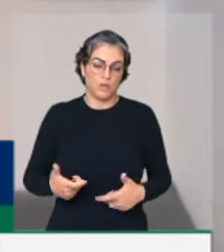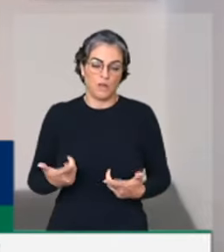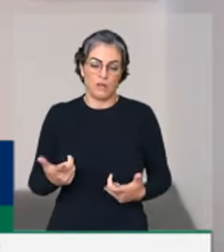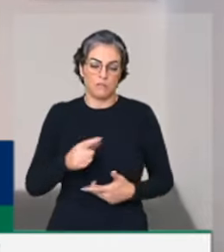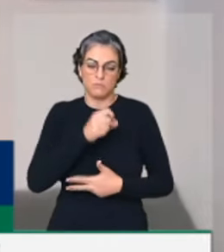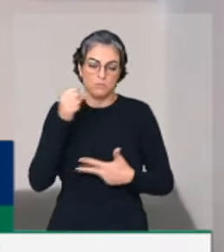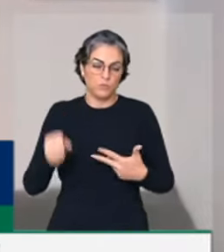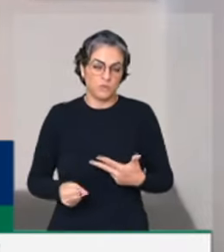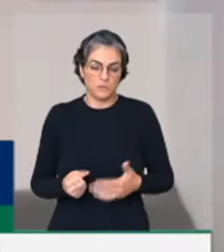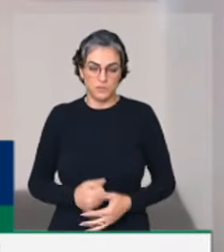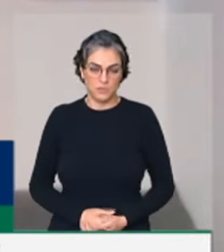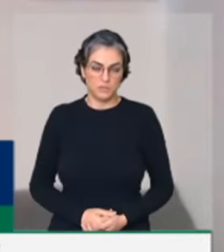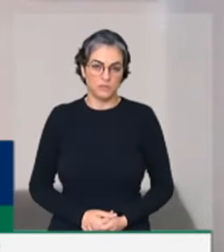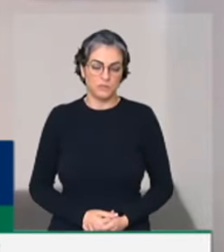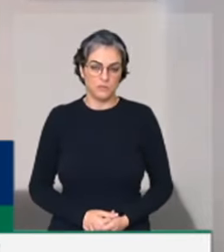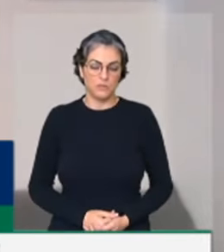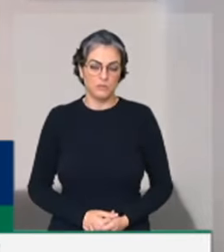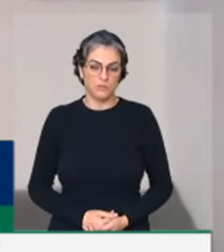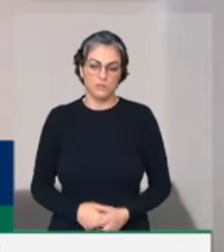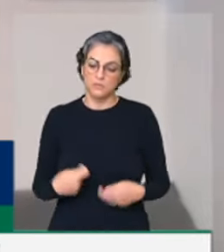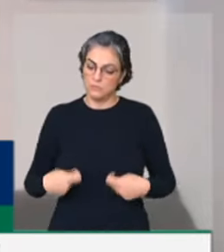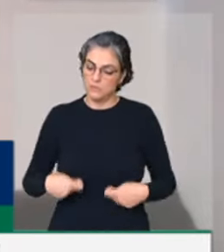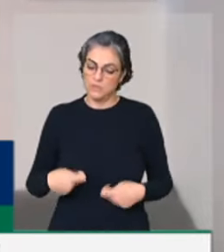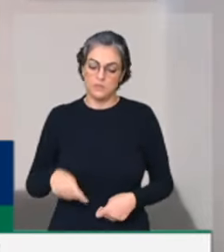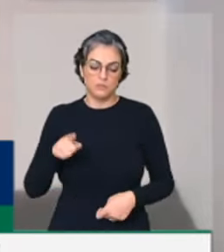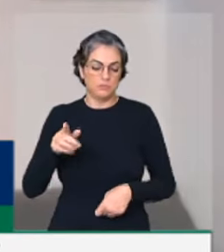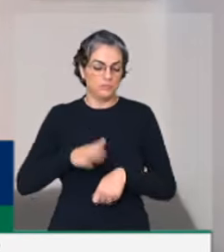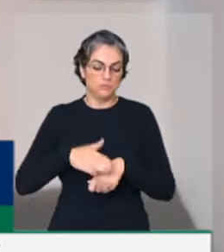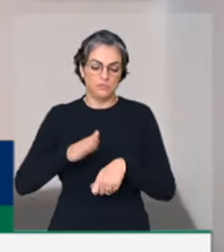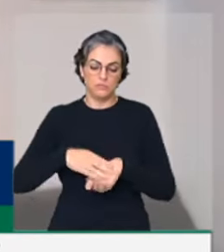FAZER DA PAUTA PRIORITÁRIA DA CÂMARA UMA PAUTA DE DEFESA DA SAÚDE, DA VIDA DO POVO BRASILEIRO. E EU FICO FELIZ